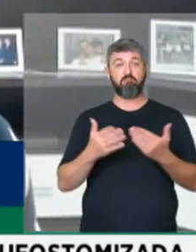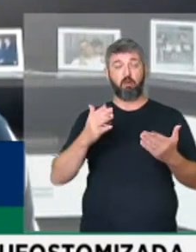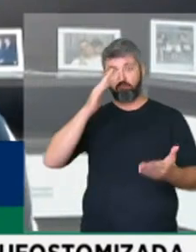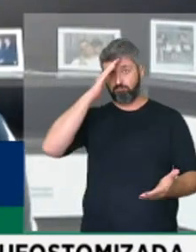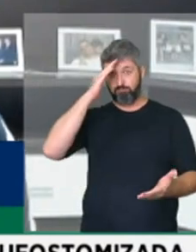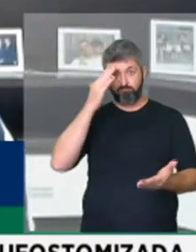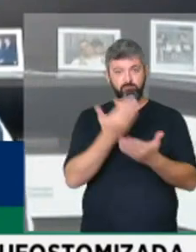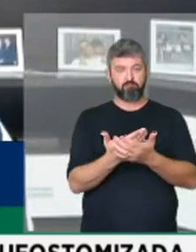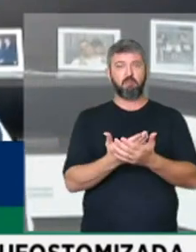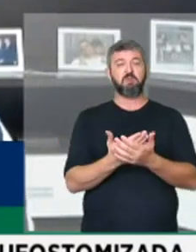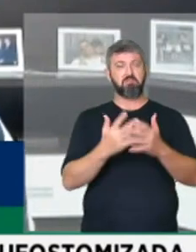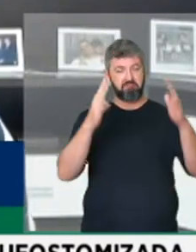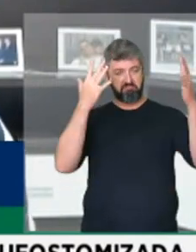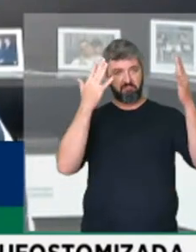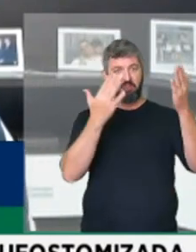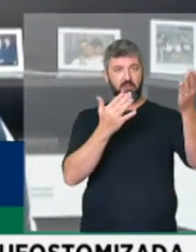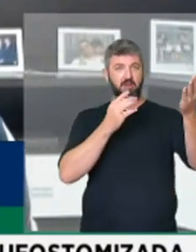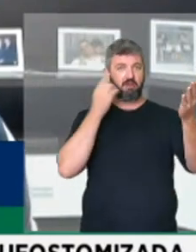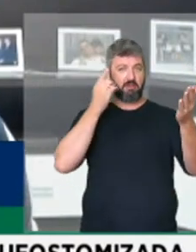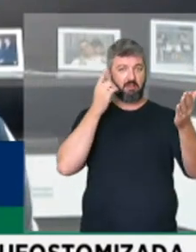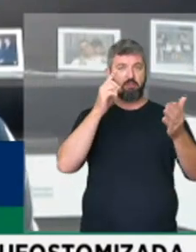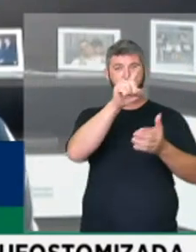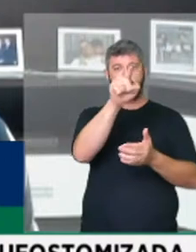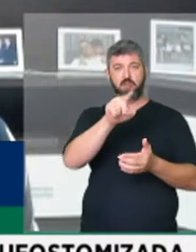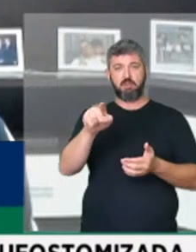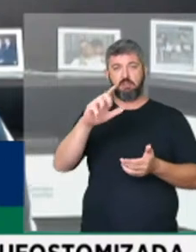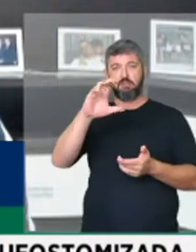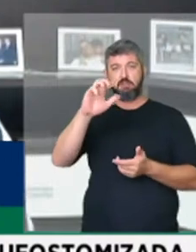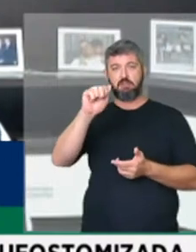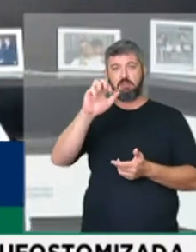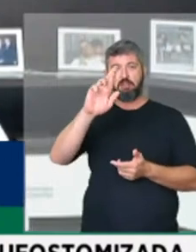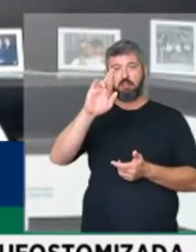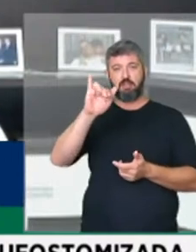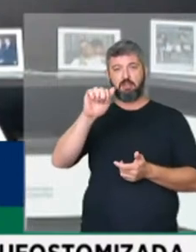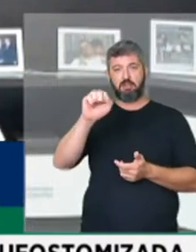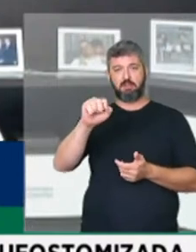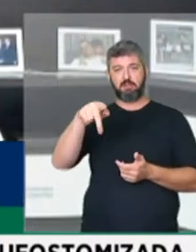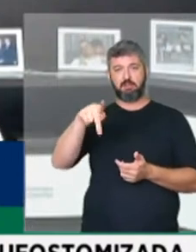SR. PRESIDENTE. -- [MARCIO SALEMA]: SEGUE A DISCUSSÃO DO PROJETO QUE CRIA O DIA NACIONAL DA